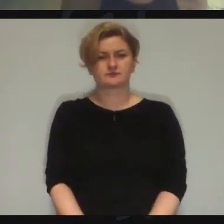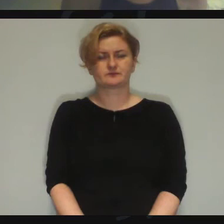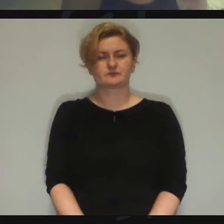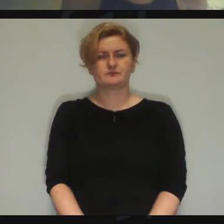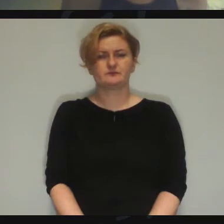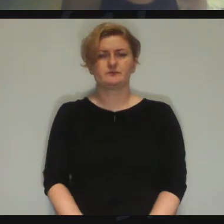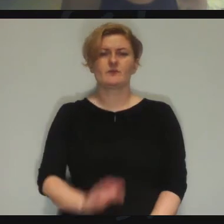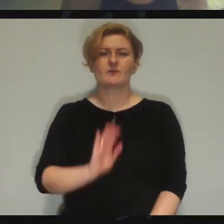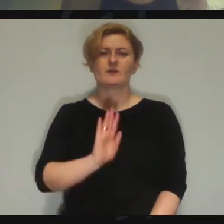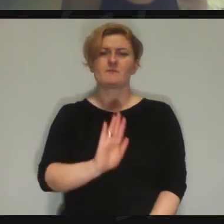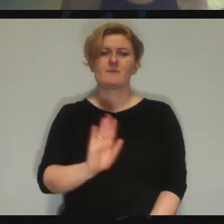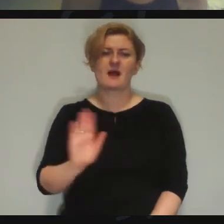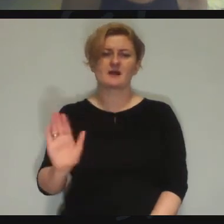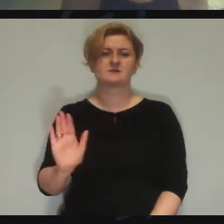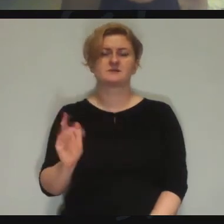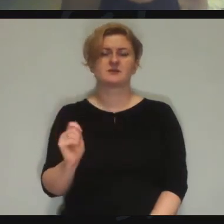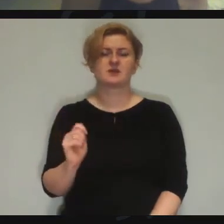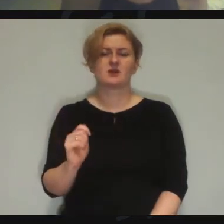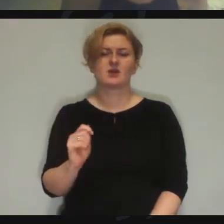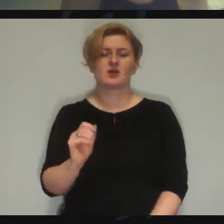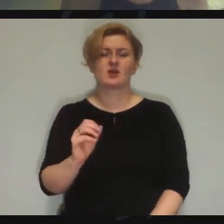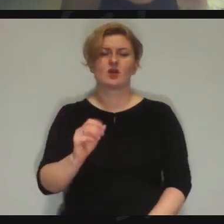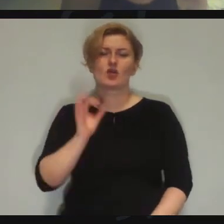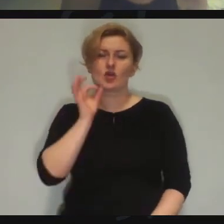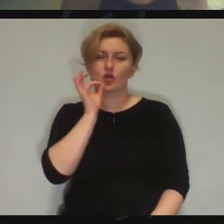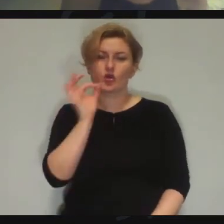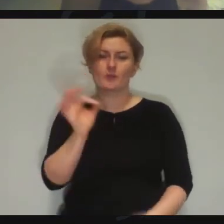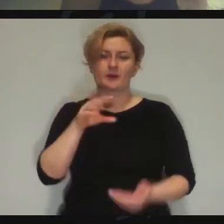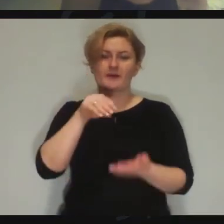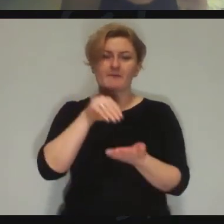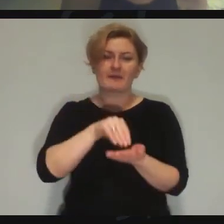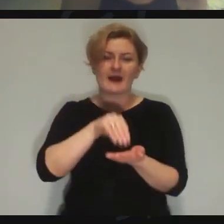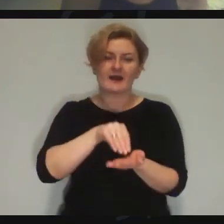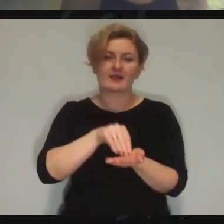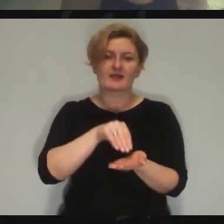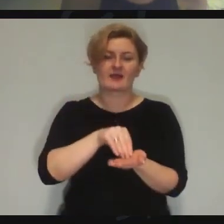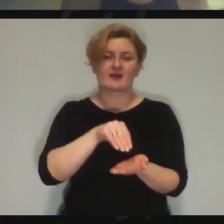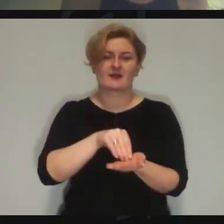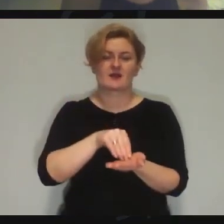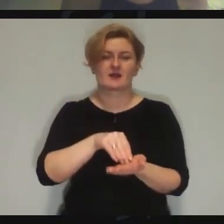Dominika: Czy macie zestaw dobrych praktyk,